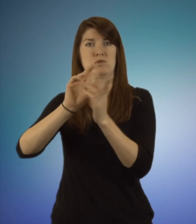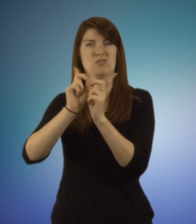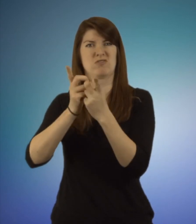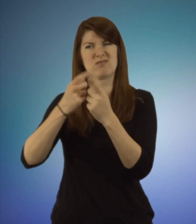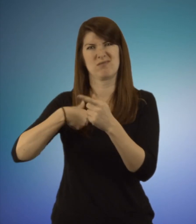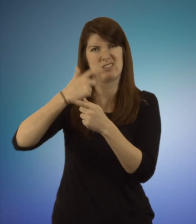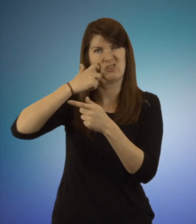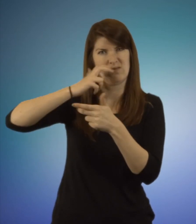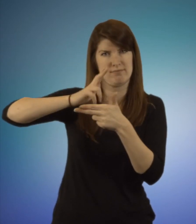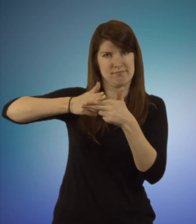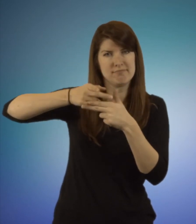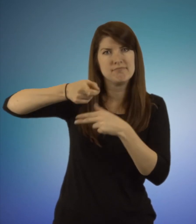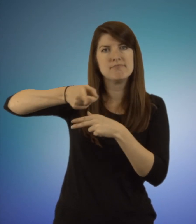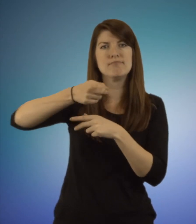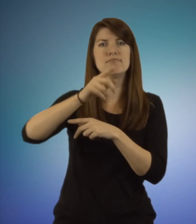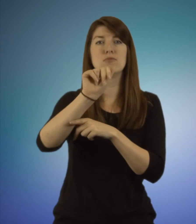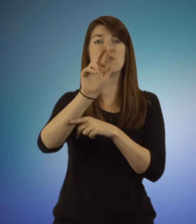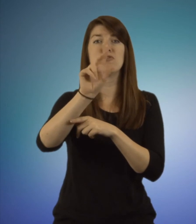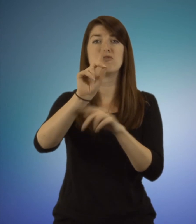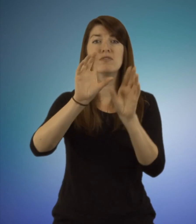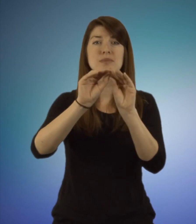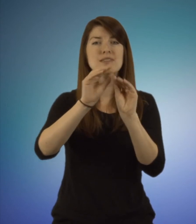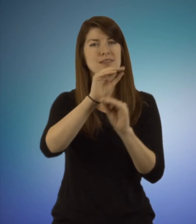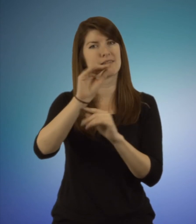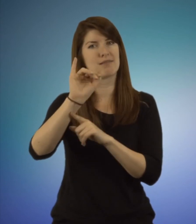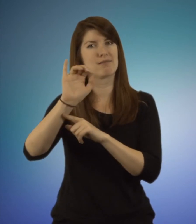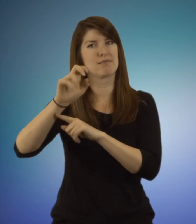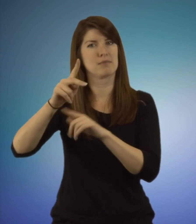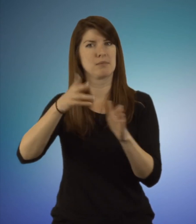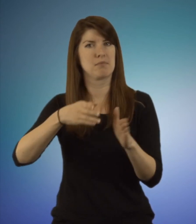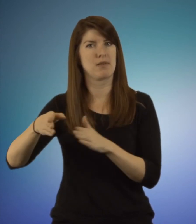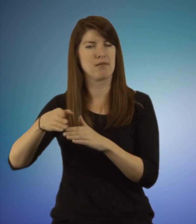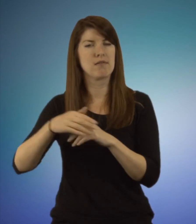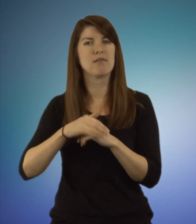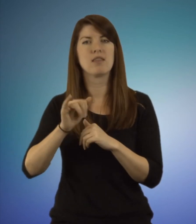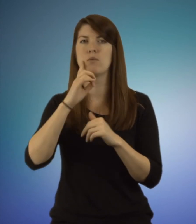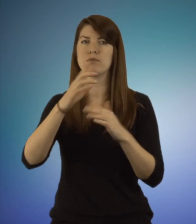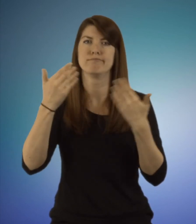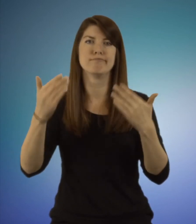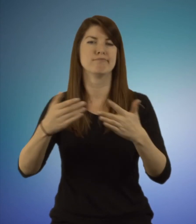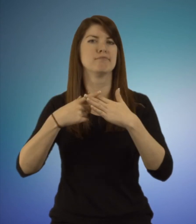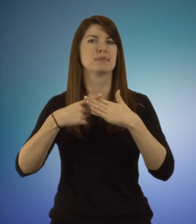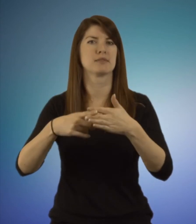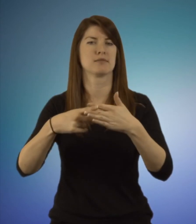debe a que tan pronto como el niño cumple 3 años, los servicios del ECI se dan por